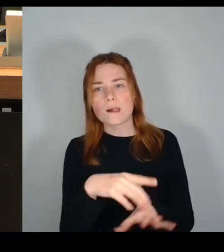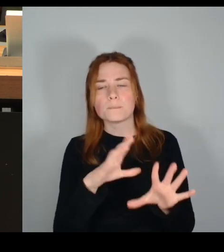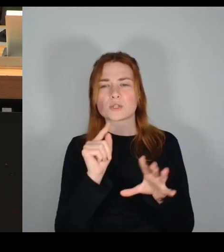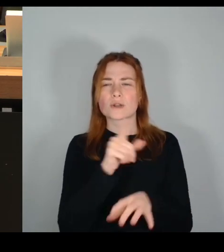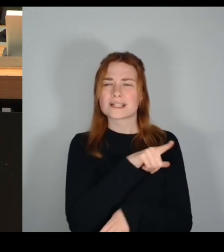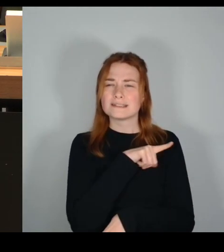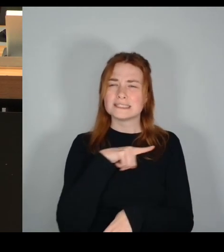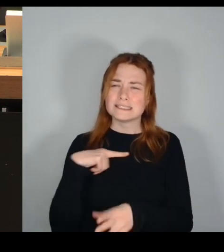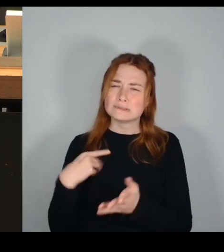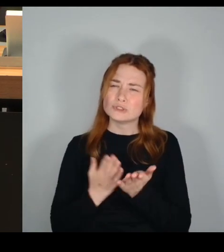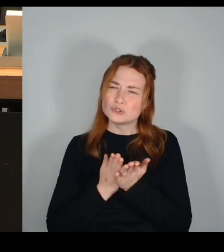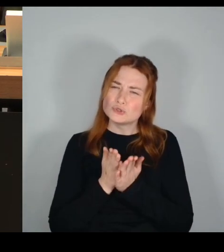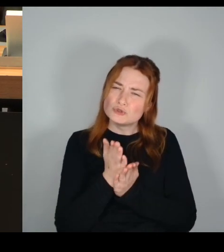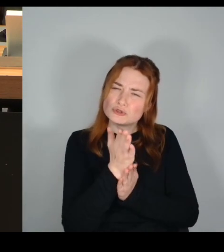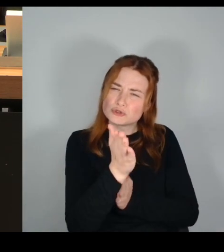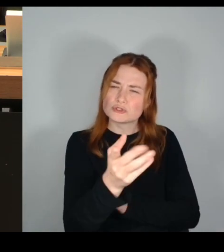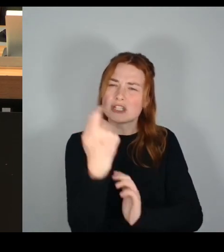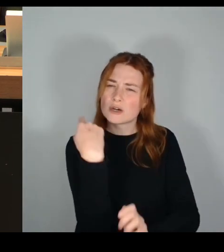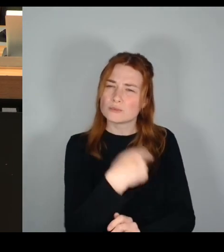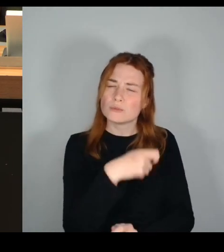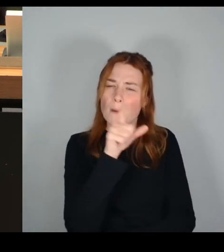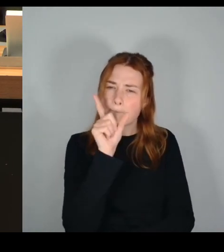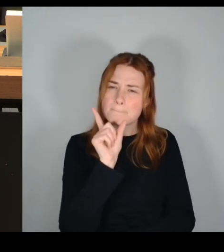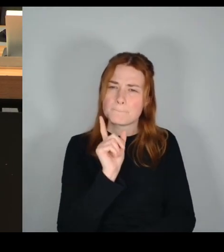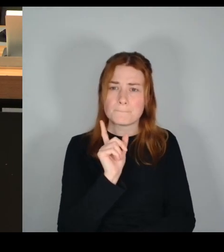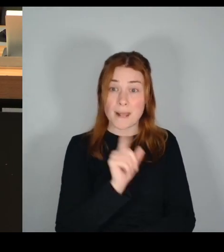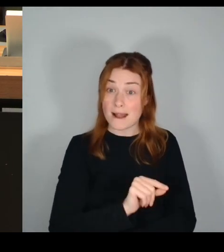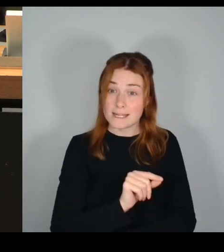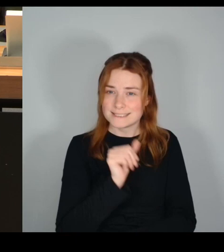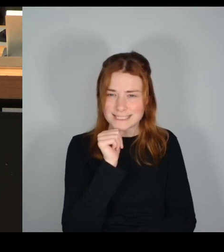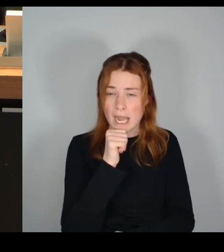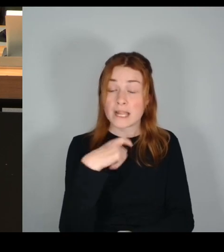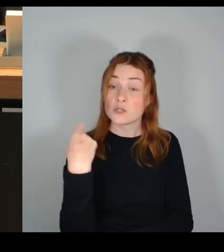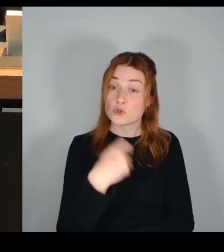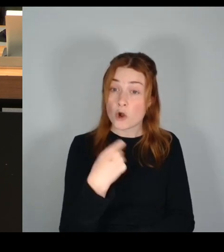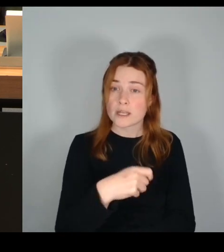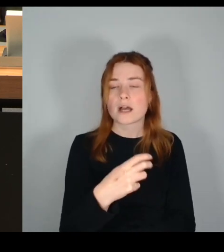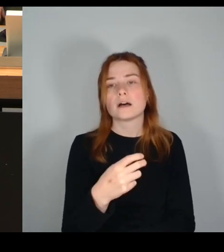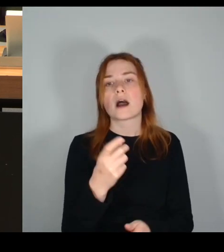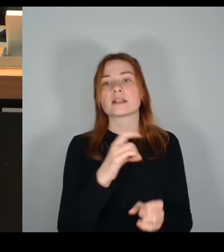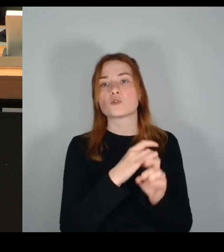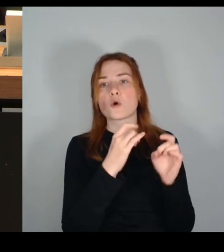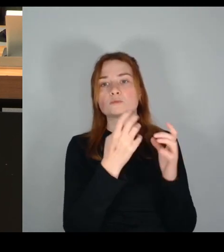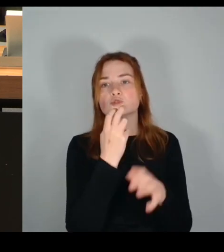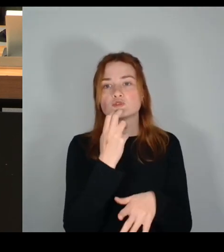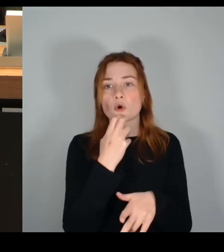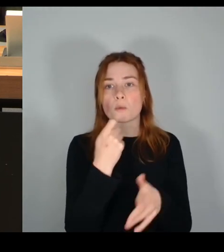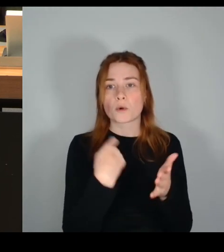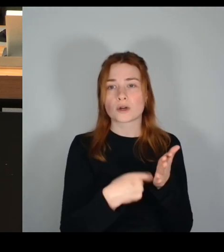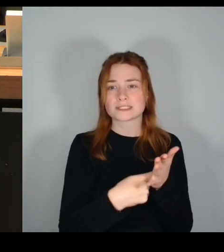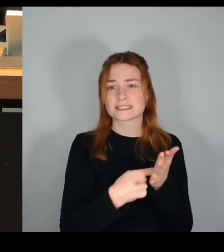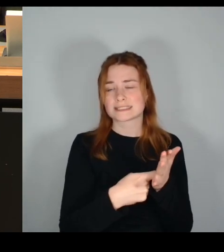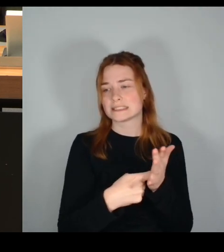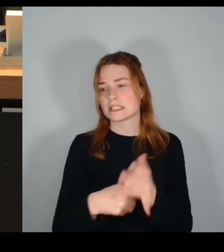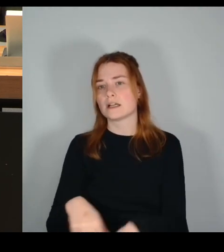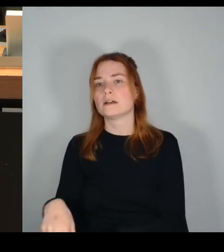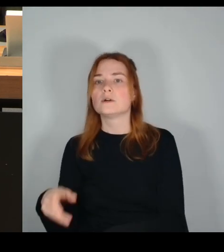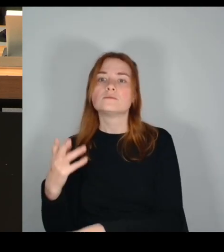aus Atomstrom bis zu viermal höher als die Kosten einer Kilowattstunde von Erneuerbaren. Und diese Schere geht rasant